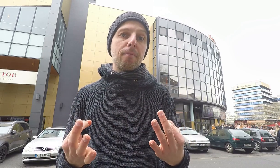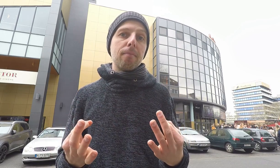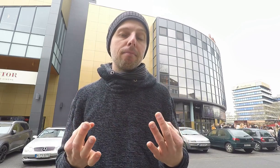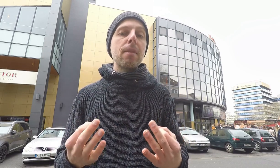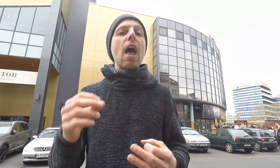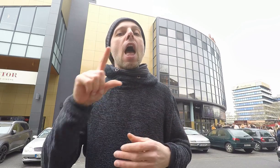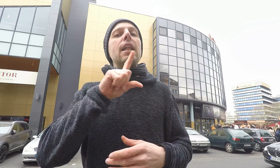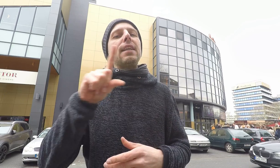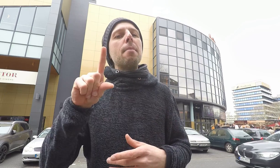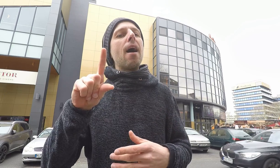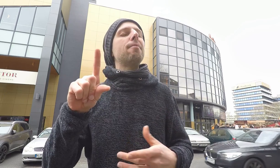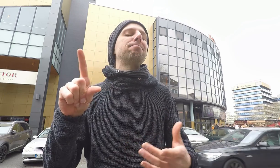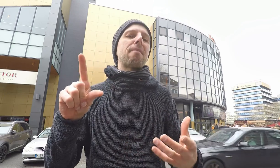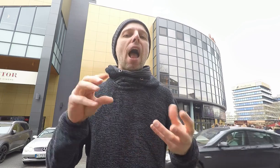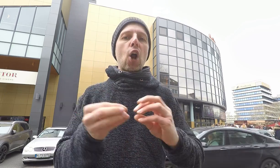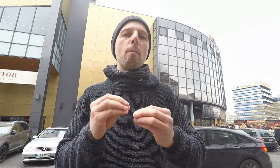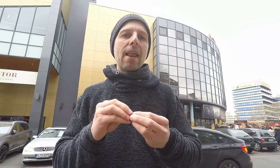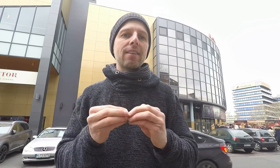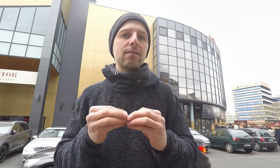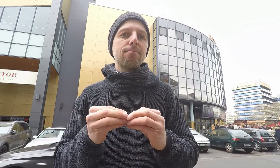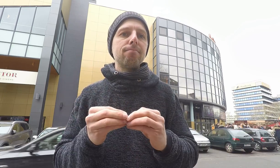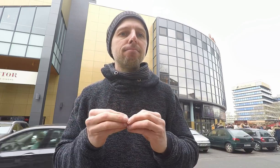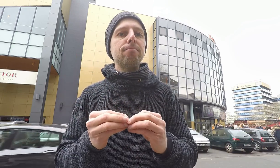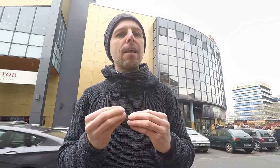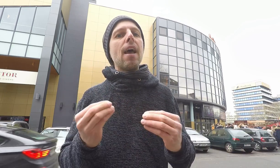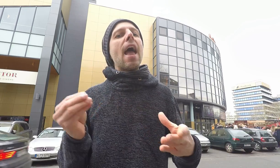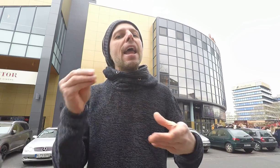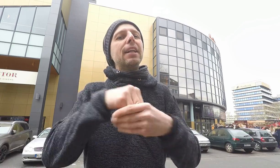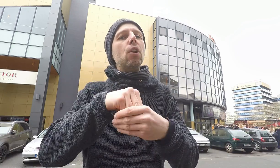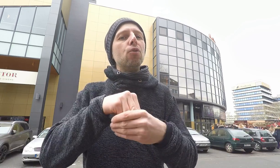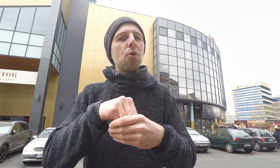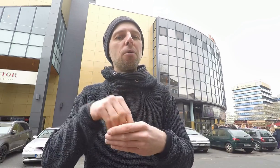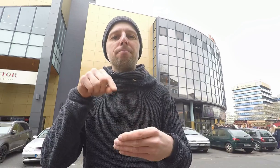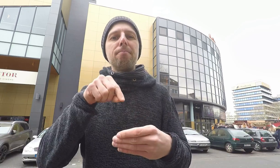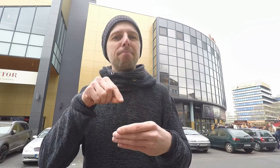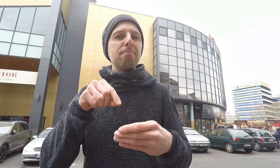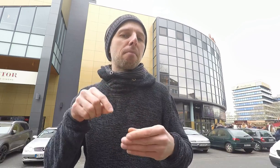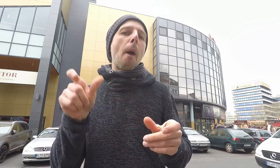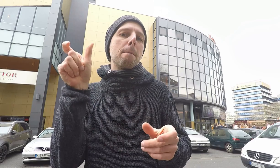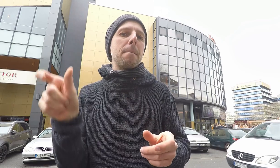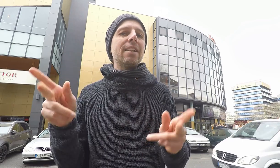Das gesamte Thema ist wirklich äußerst komplex. Inklusion ist ein Menschenrecht.